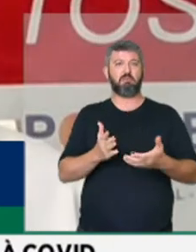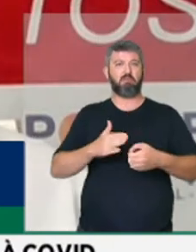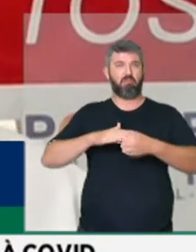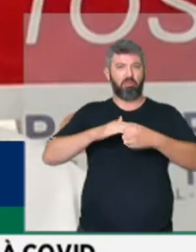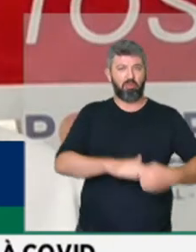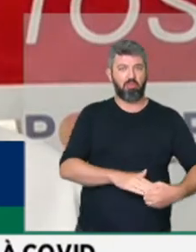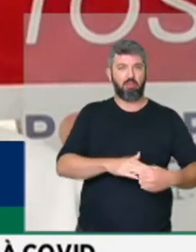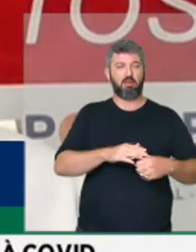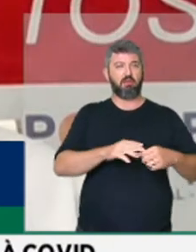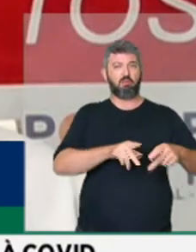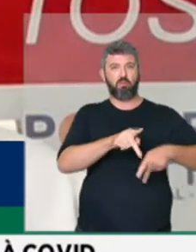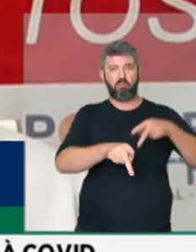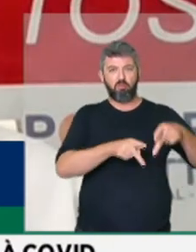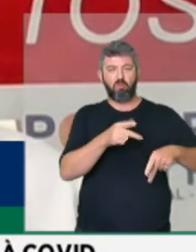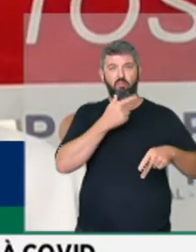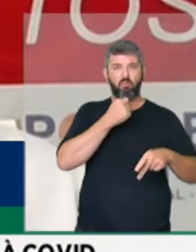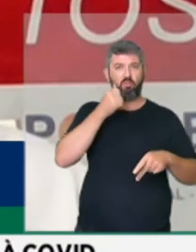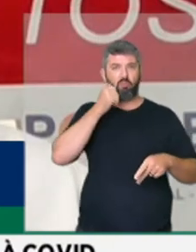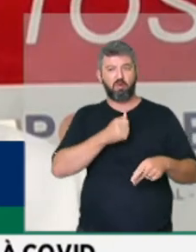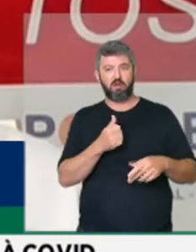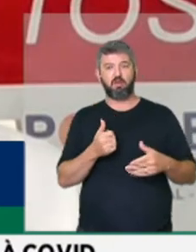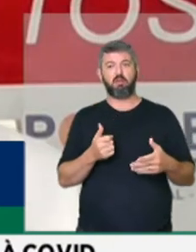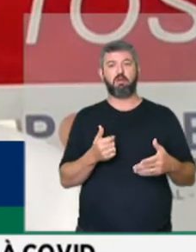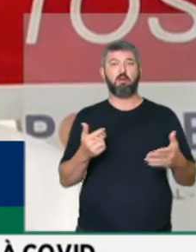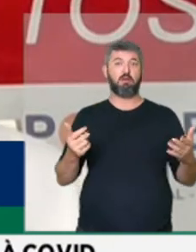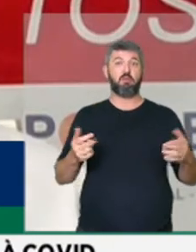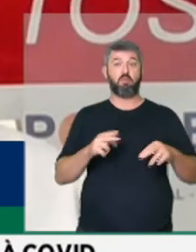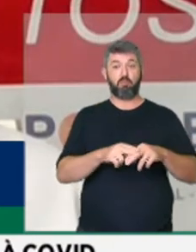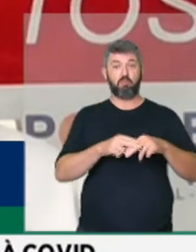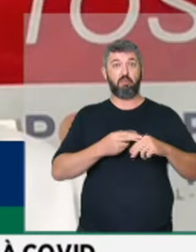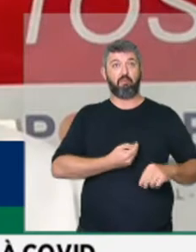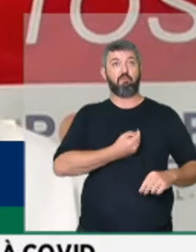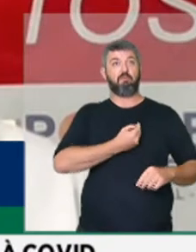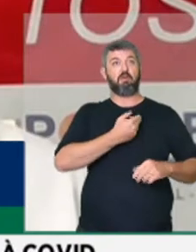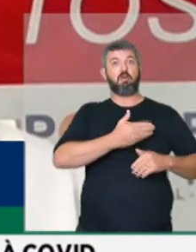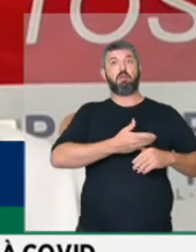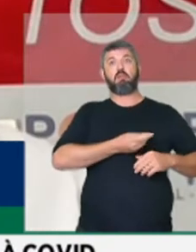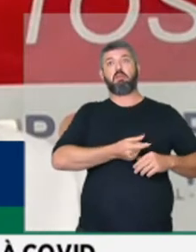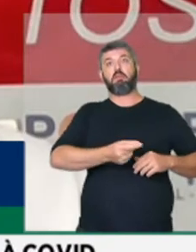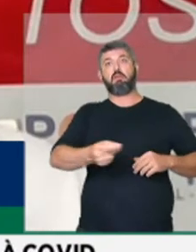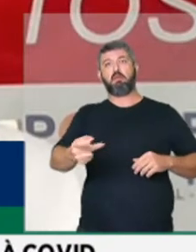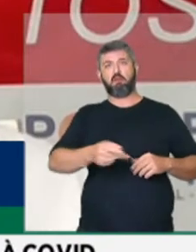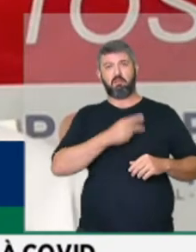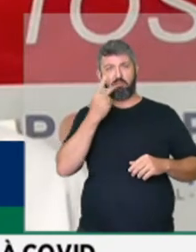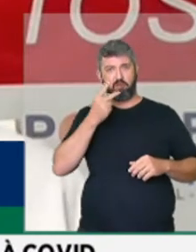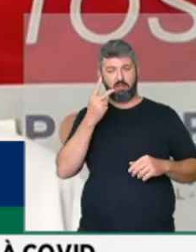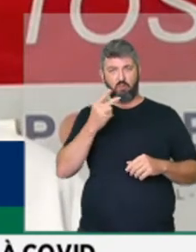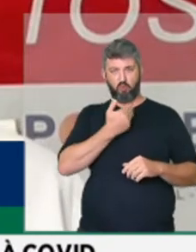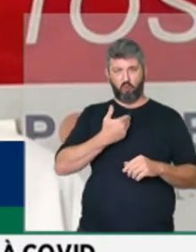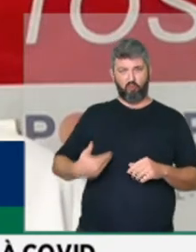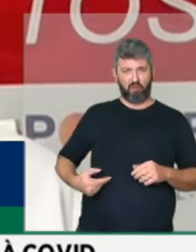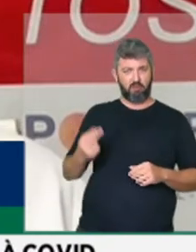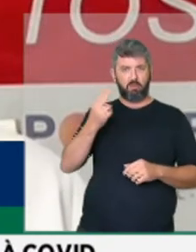EXATAMENTE PARA JUSTIFICAR... O APERTO QUE ELE PRETENDE FAZER E ESTÁ FAZENDO NA REFORMA ADMINISTRATIVA. JÁ FOI ASSIM NA REFORMA DA